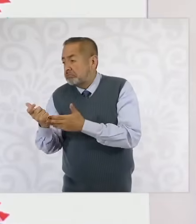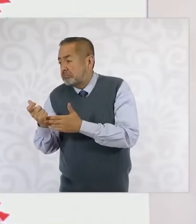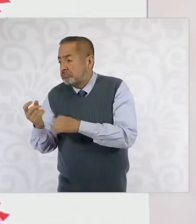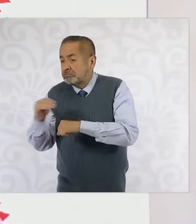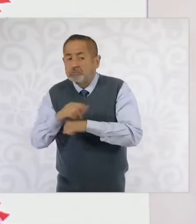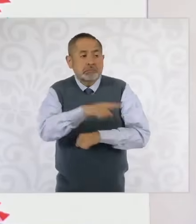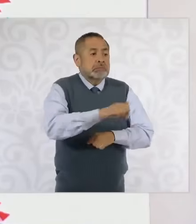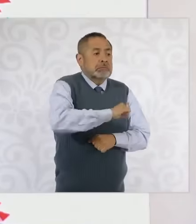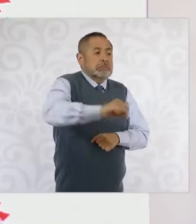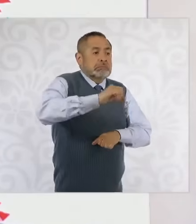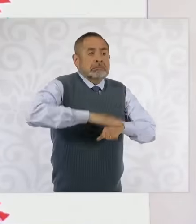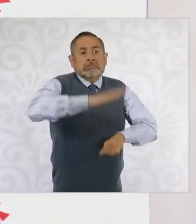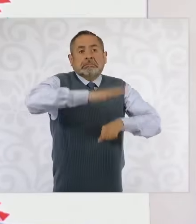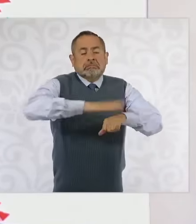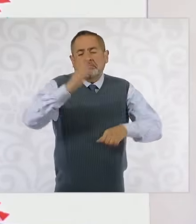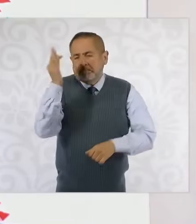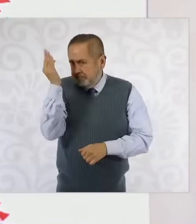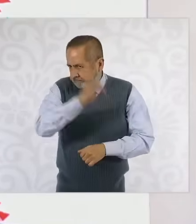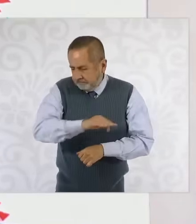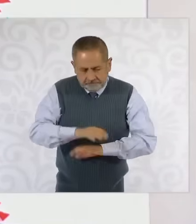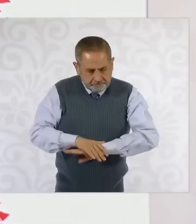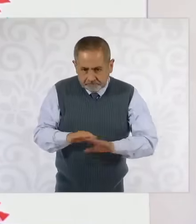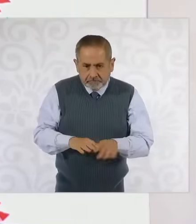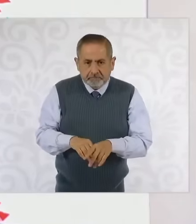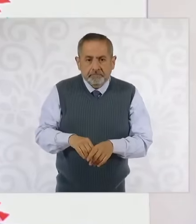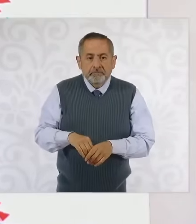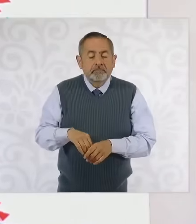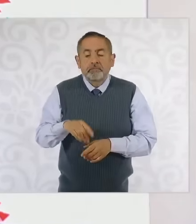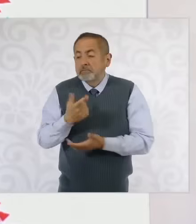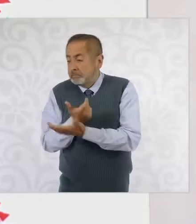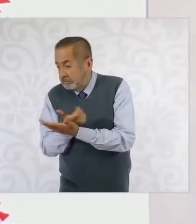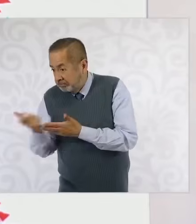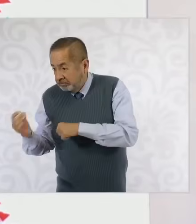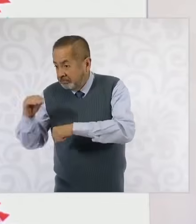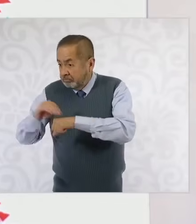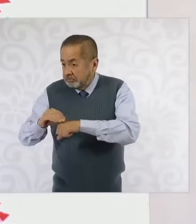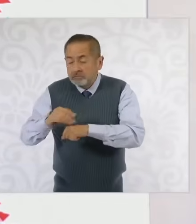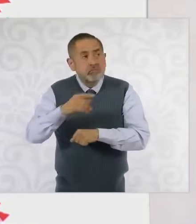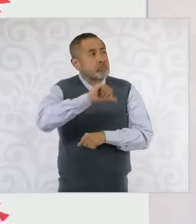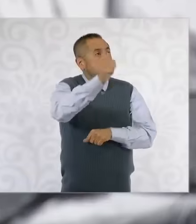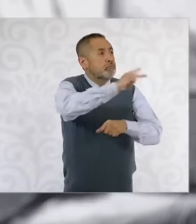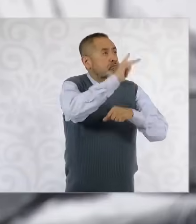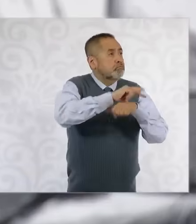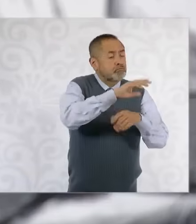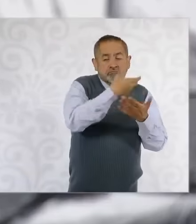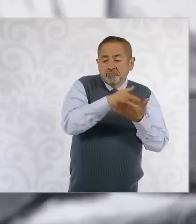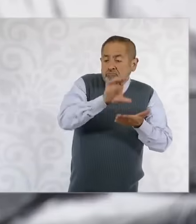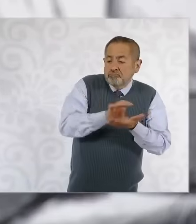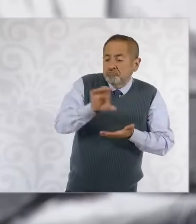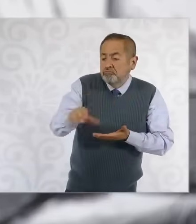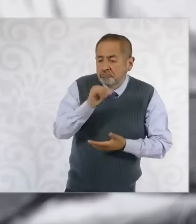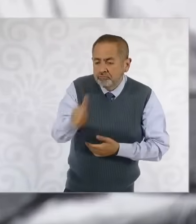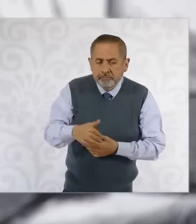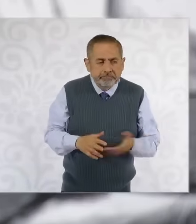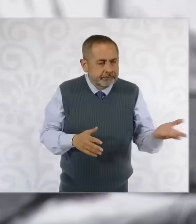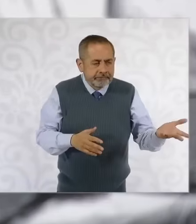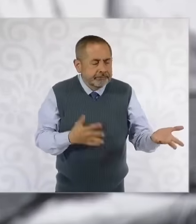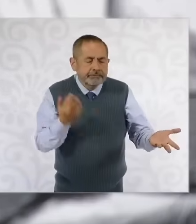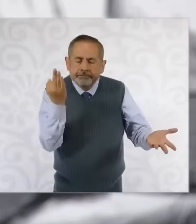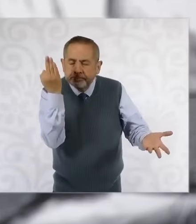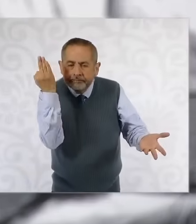si aumentaba el salario no iba a haber inversión extranjera falso que si eh